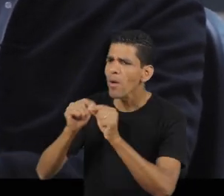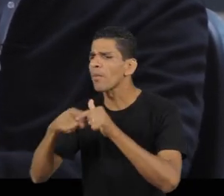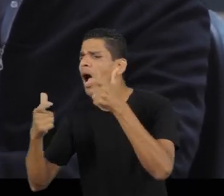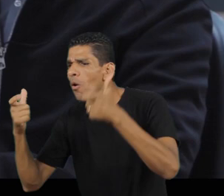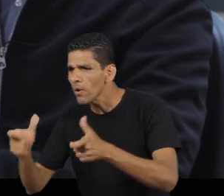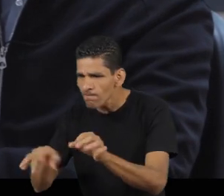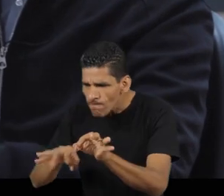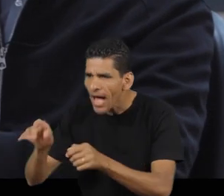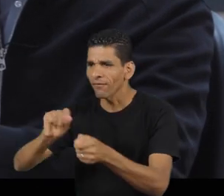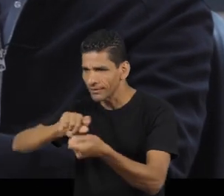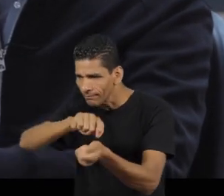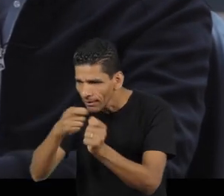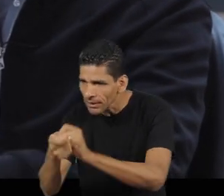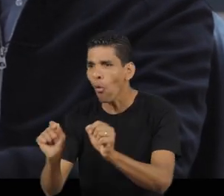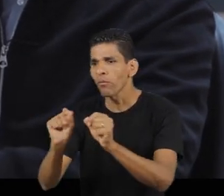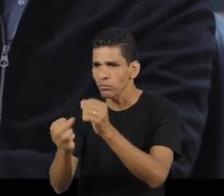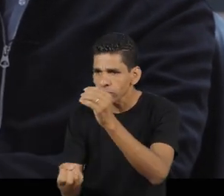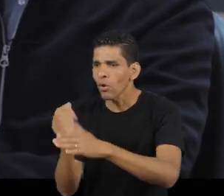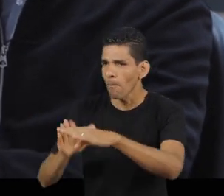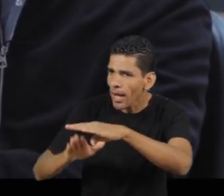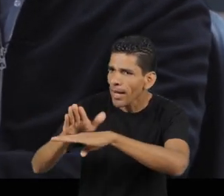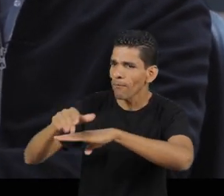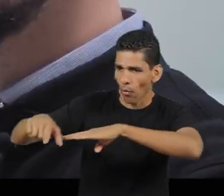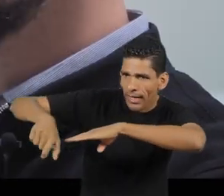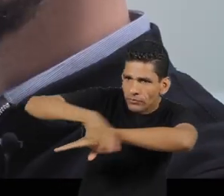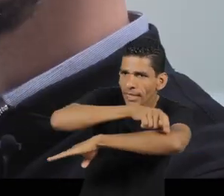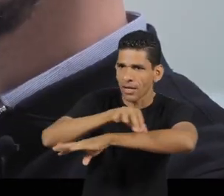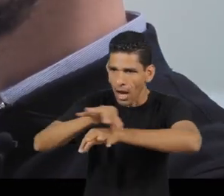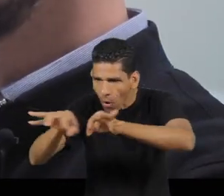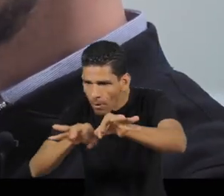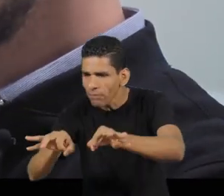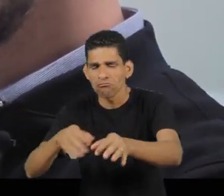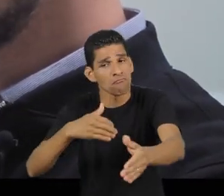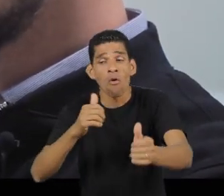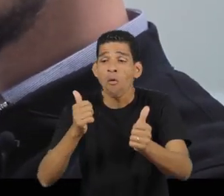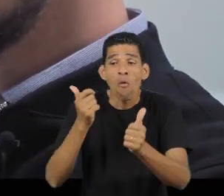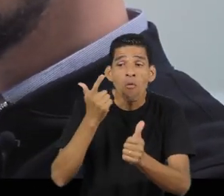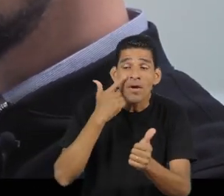é a demanda, se precisa fazer uma rampa, uma calçada. E dependendo do tipo de